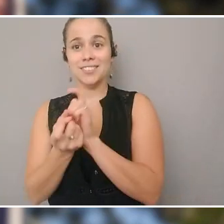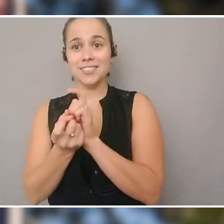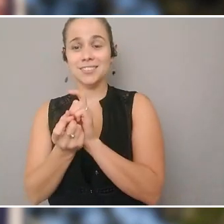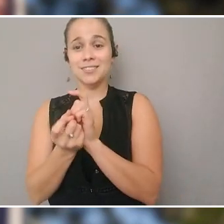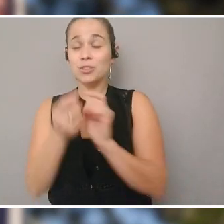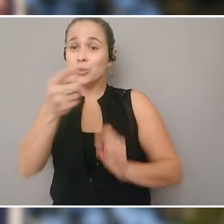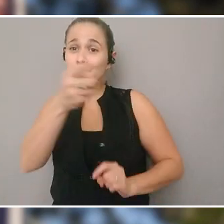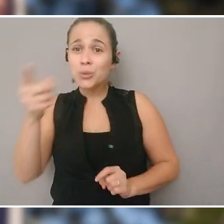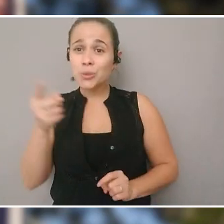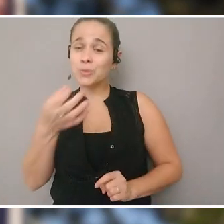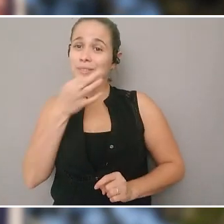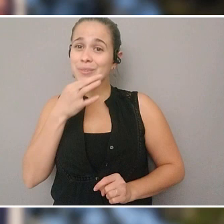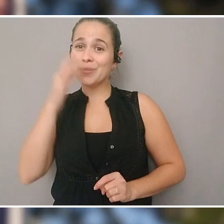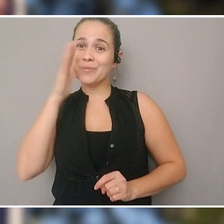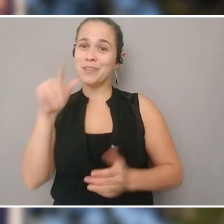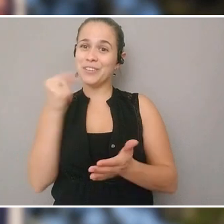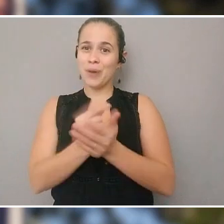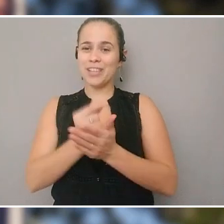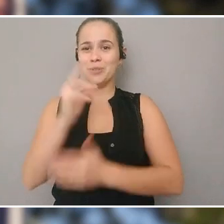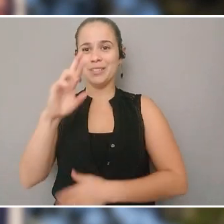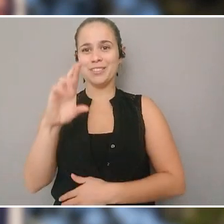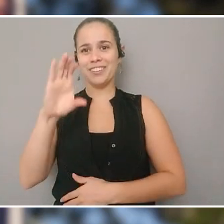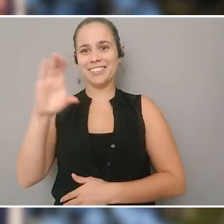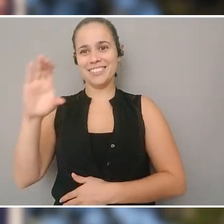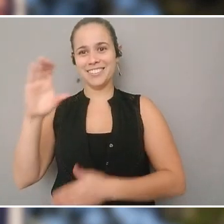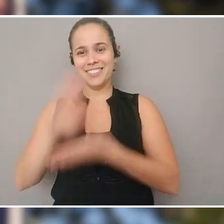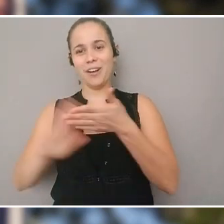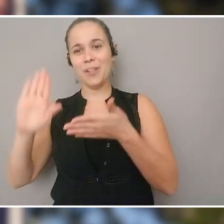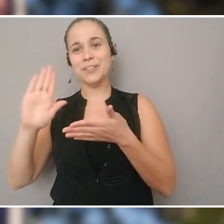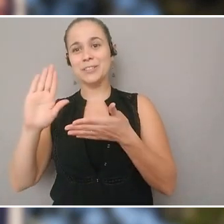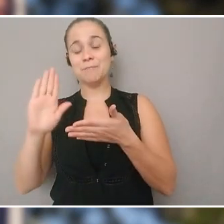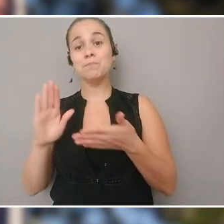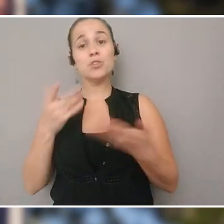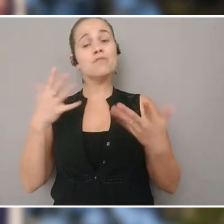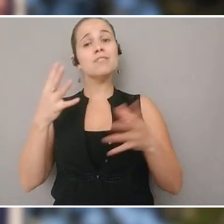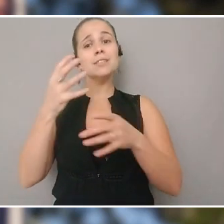de Riverside City College han recibido